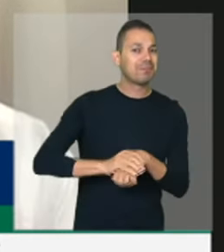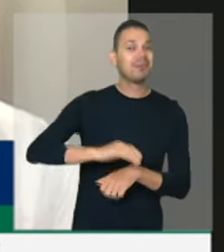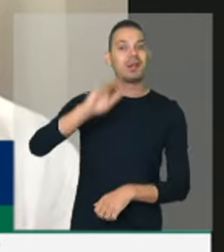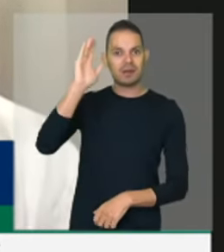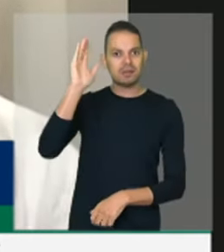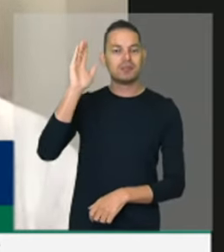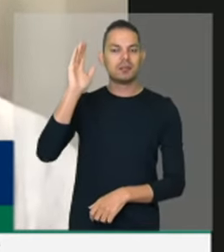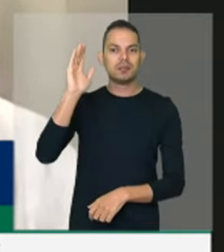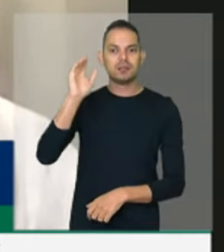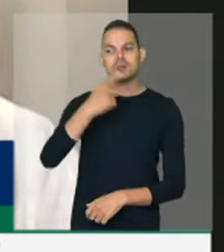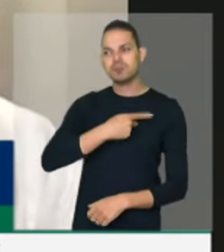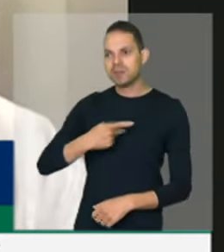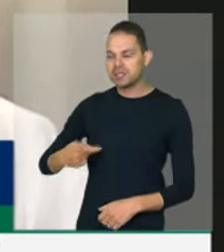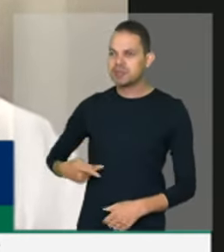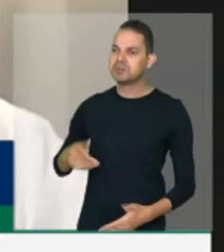PELA DECISÃO E EU ESPERO QUE O CONGRESSO NACIONAL APOIE